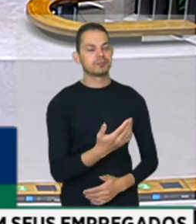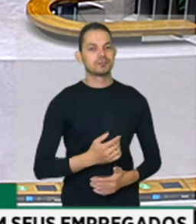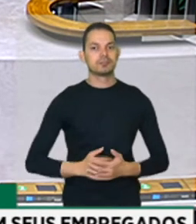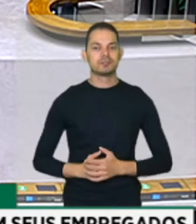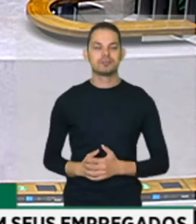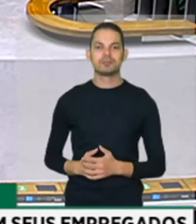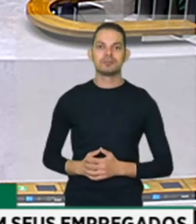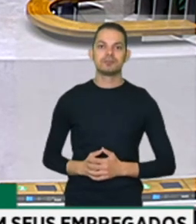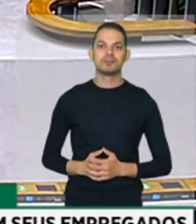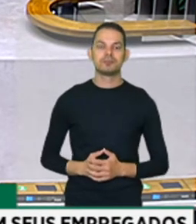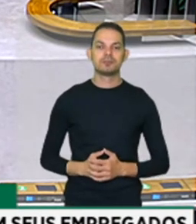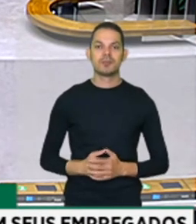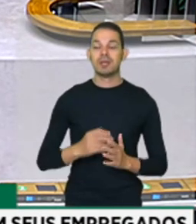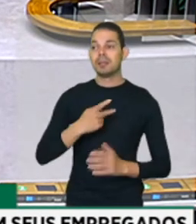DEPUTADA TALÍRIA. NOVO? [DEPUTADO]: PRESIDENTE, NÓS